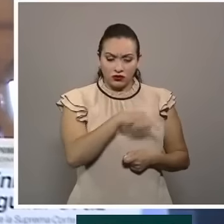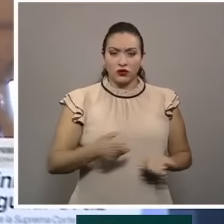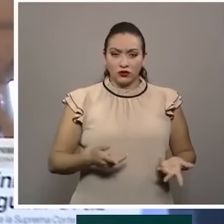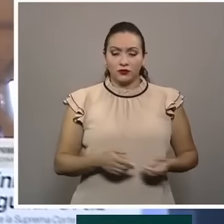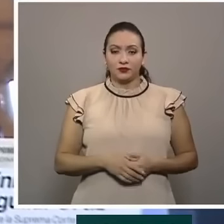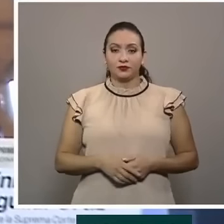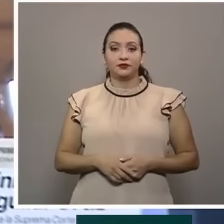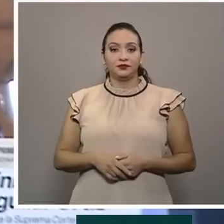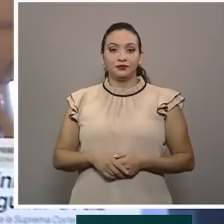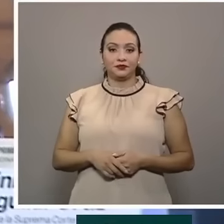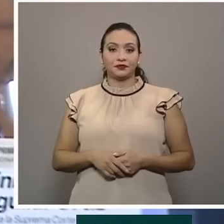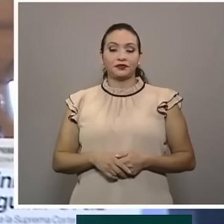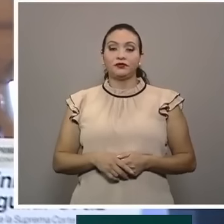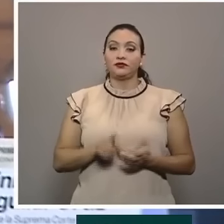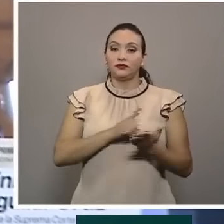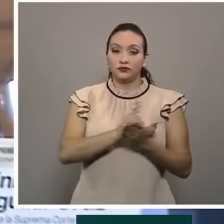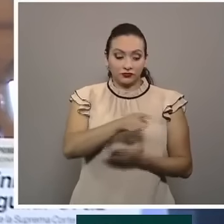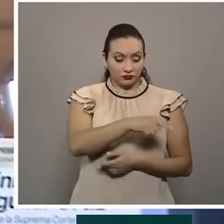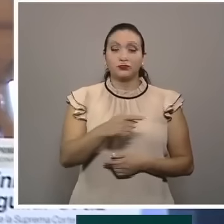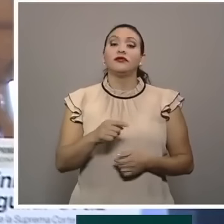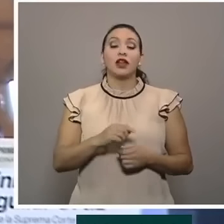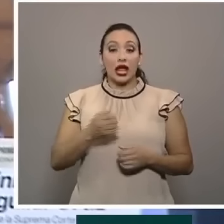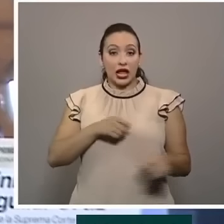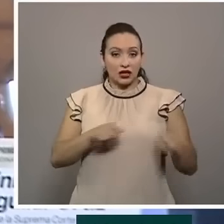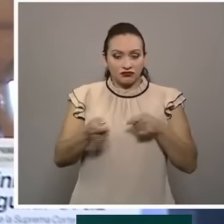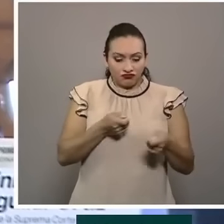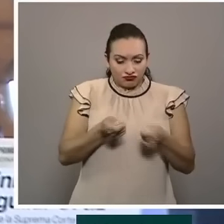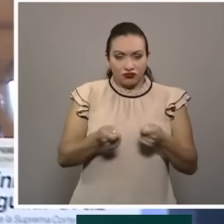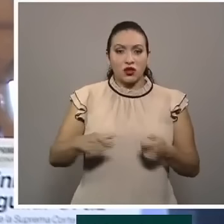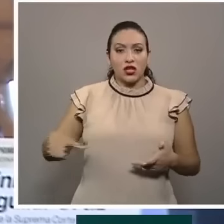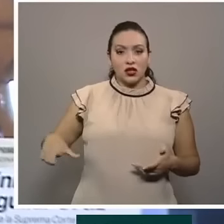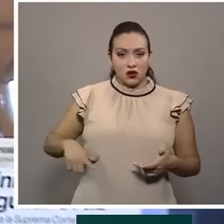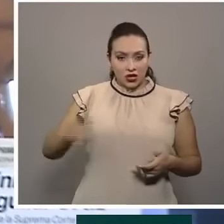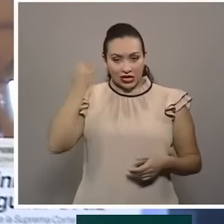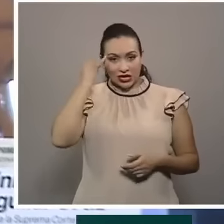derecho al autogobierno indígena trasciende la dimensión electoral ahora, gracias a la